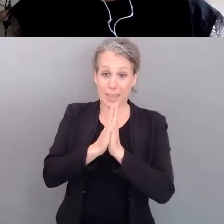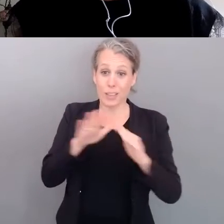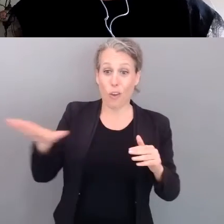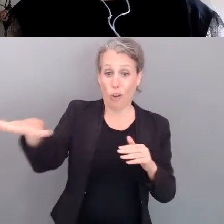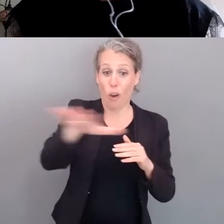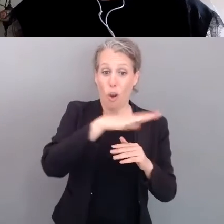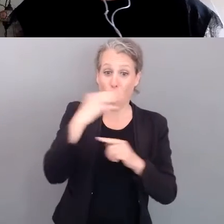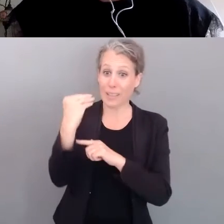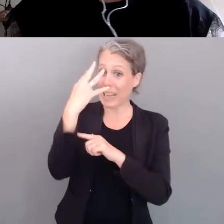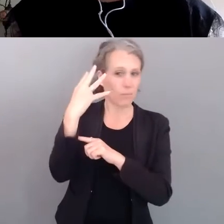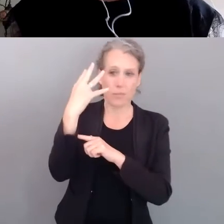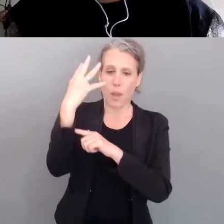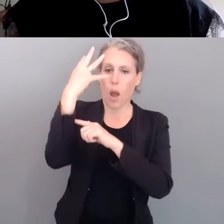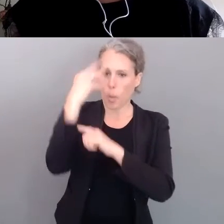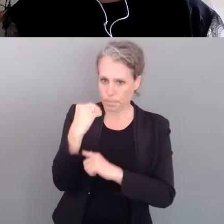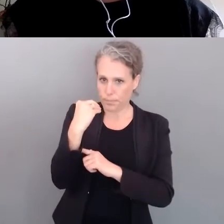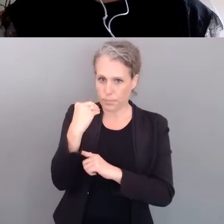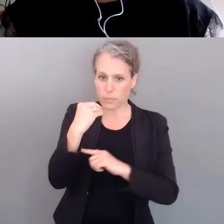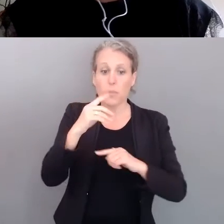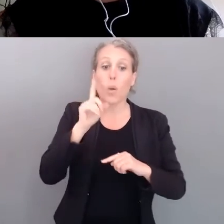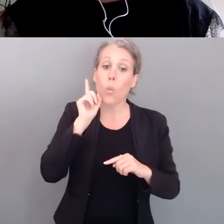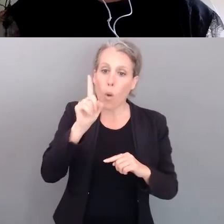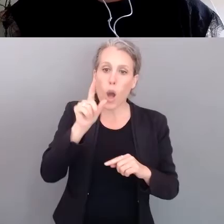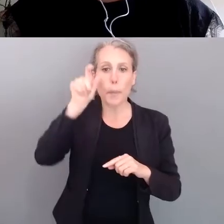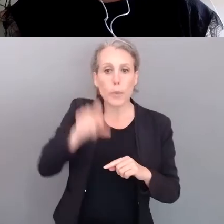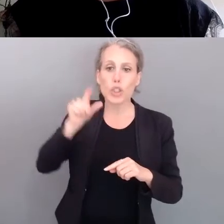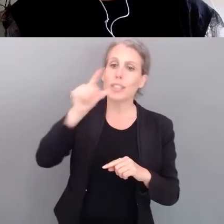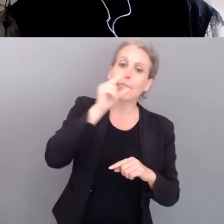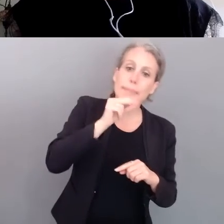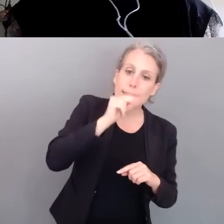Cuando también les pido que todos mantengan sus cámaras apagadas excepto los presentadores y el moderador.